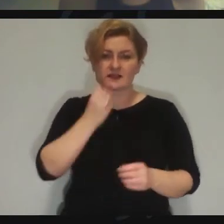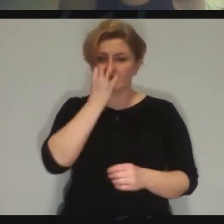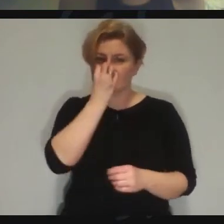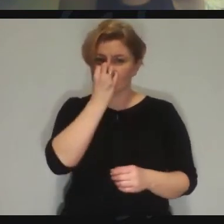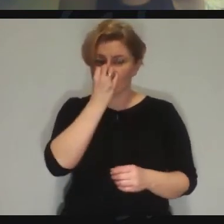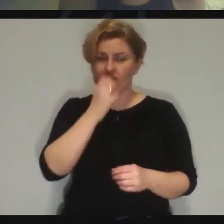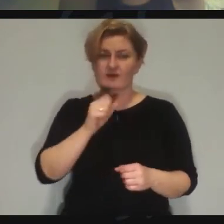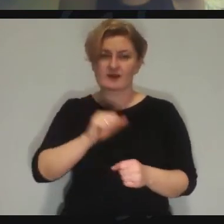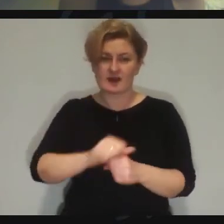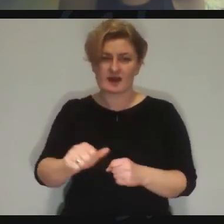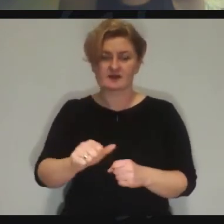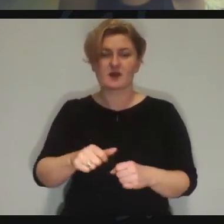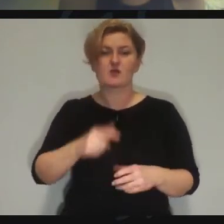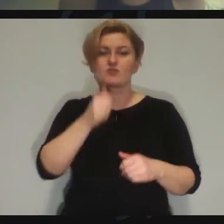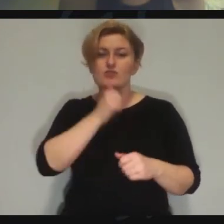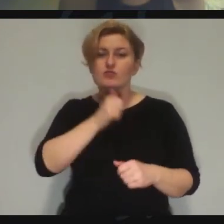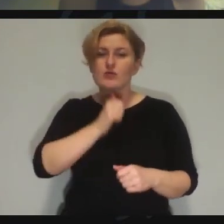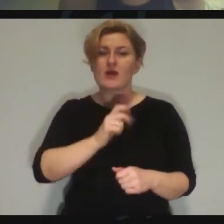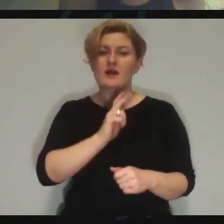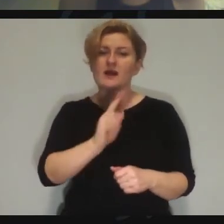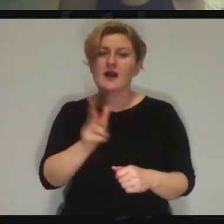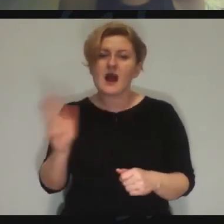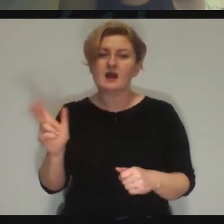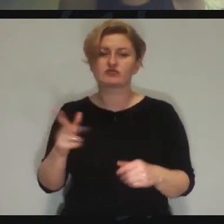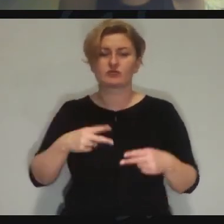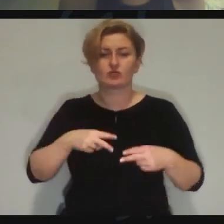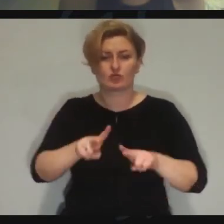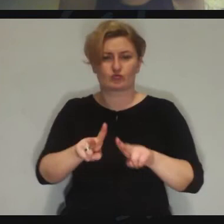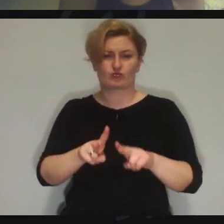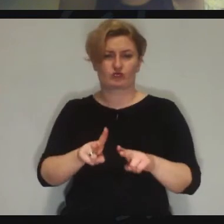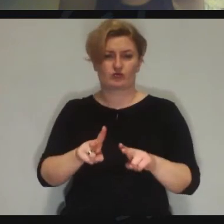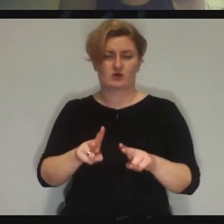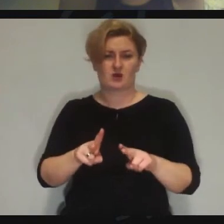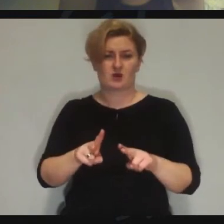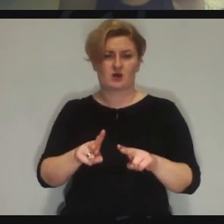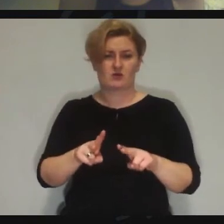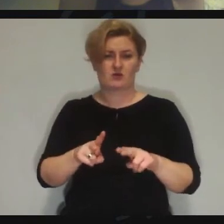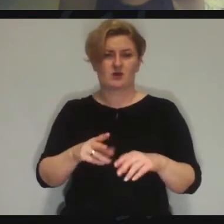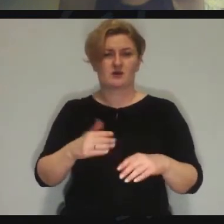Próbuje zrobić to tak, aby każdy mógł się zwolnić.